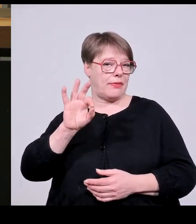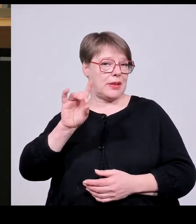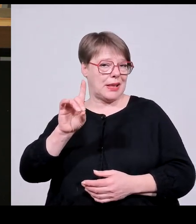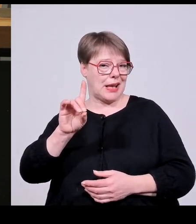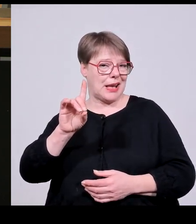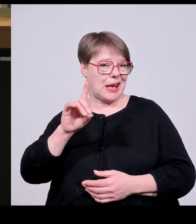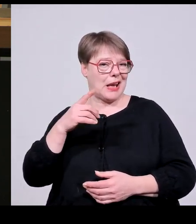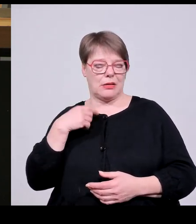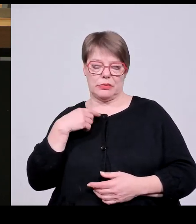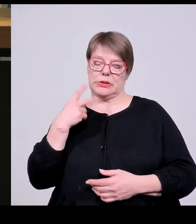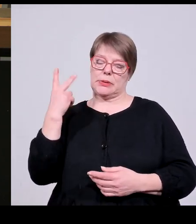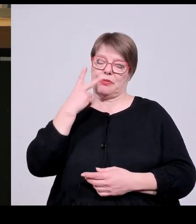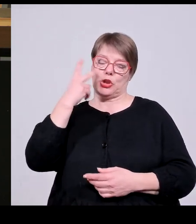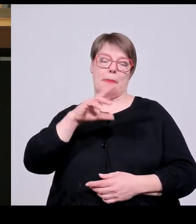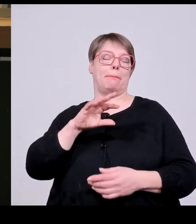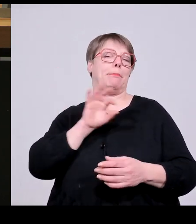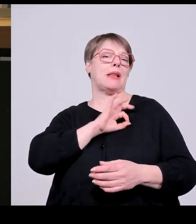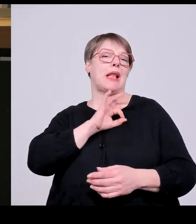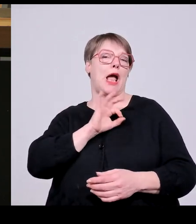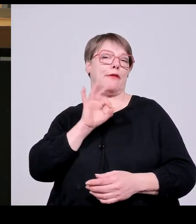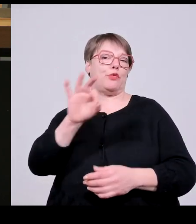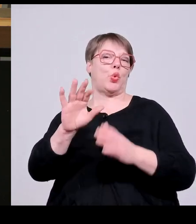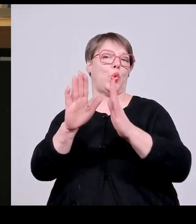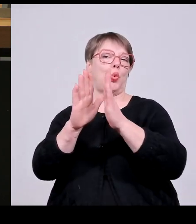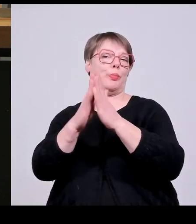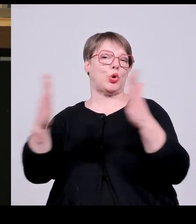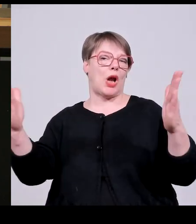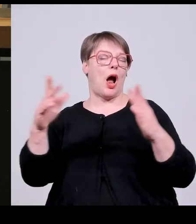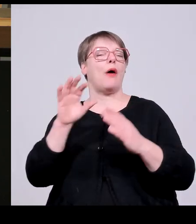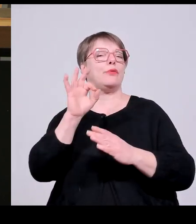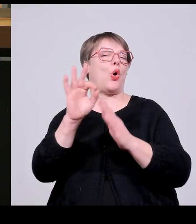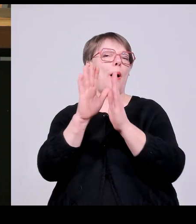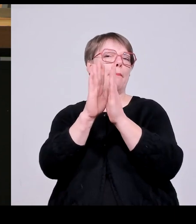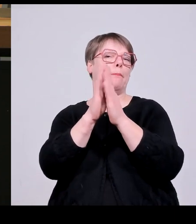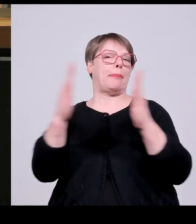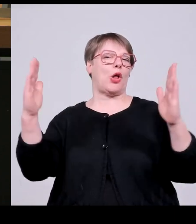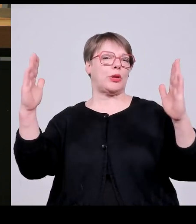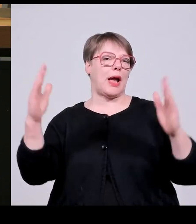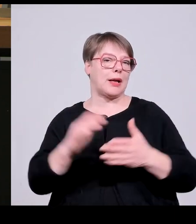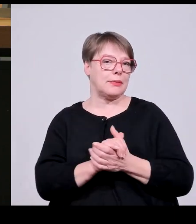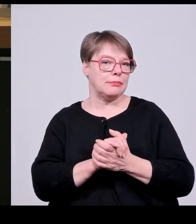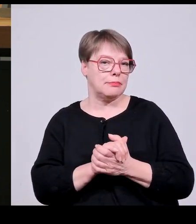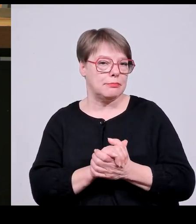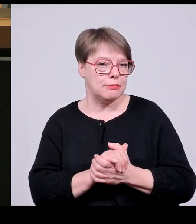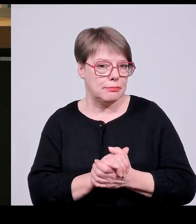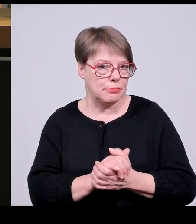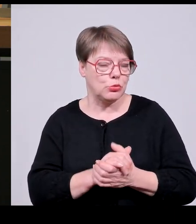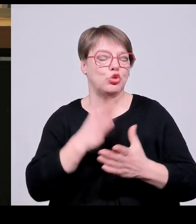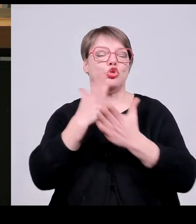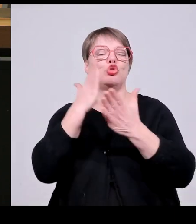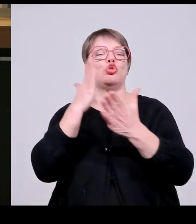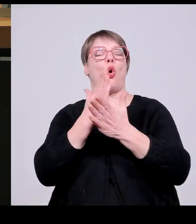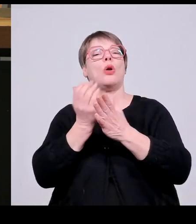Das wurde schon im Kulturausschuss selbst vom Kultursenator Doktor Lederer ausdrücklich festgestel.